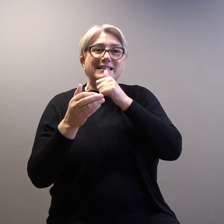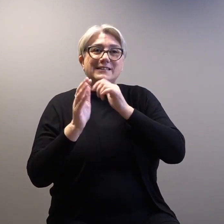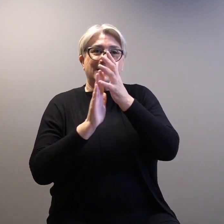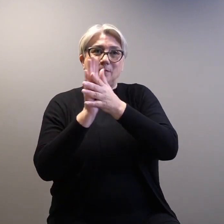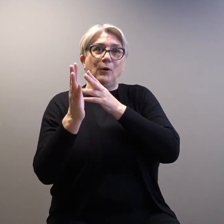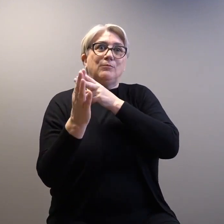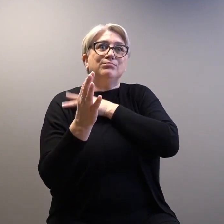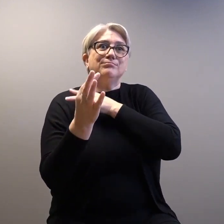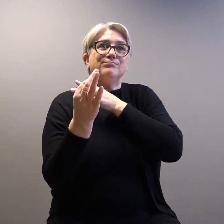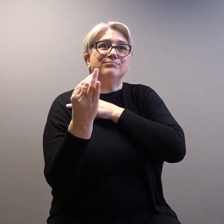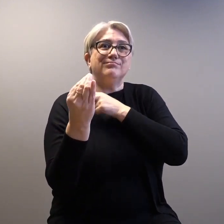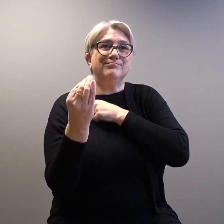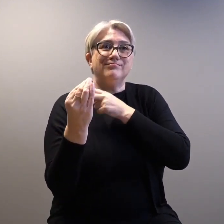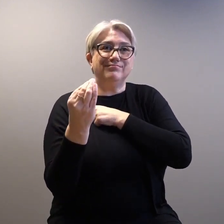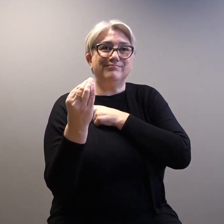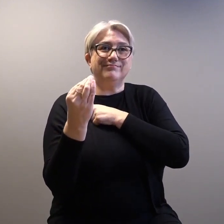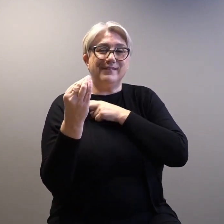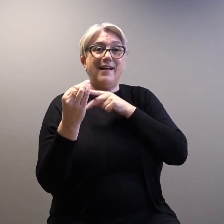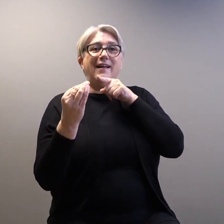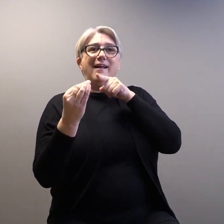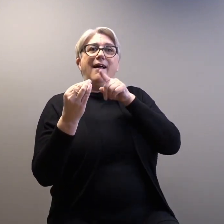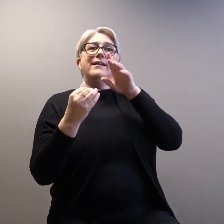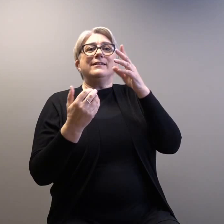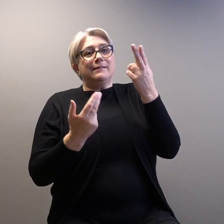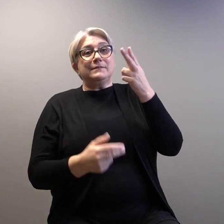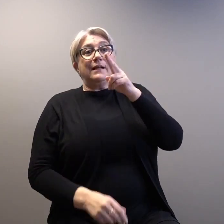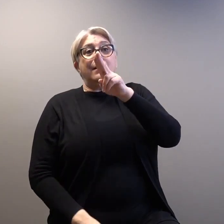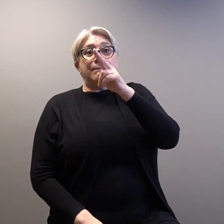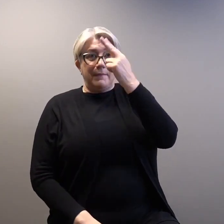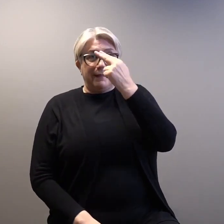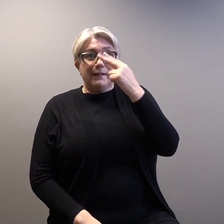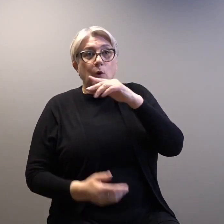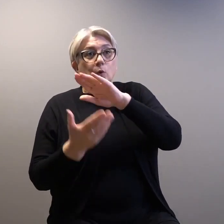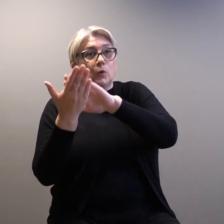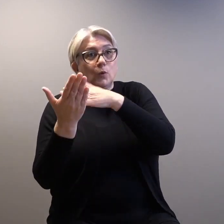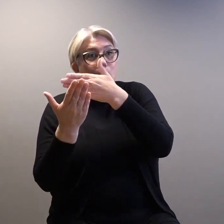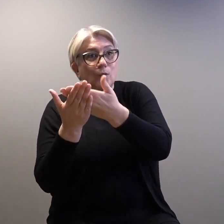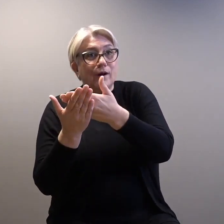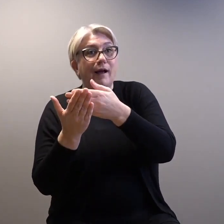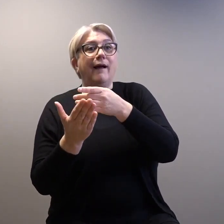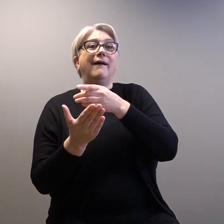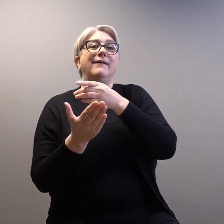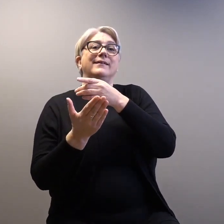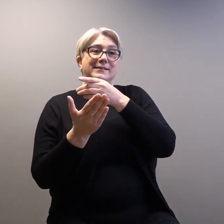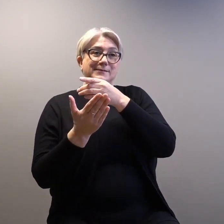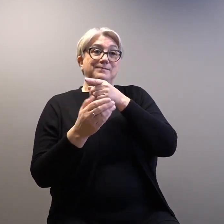á íslensku táknmáli náðist. Það varð að mennta túlka.